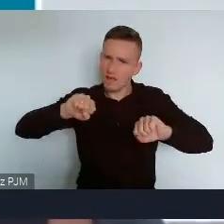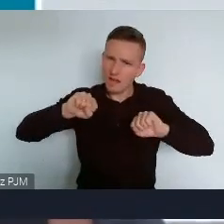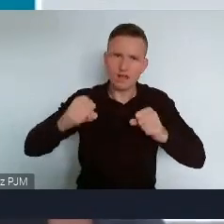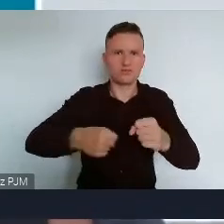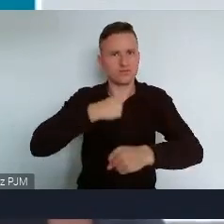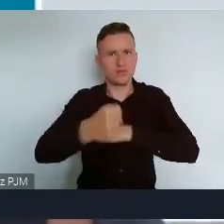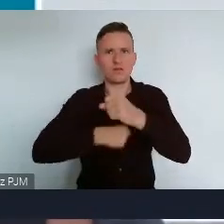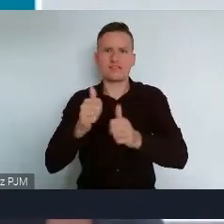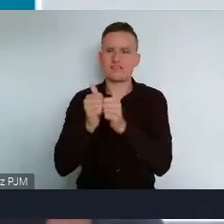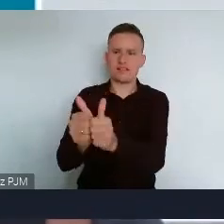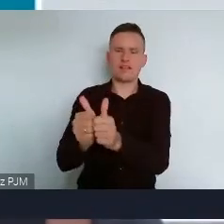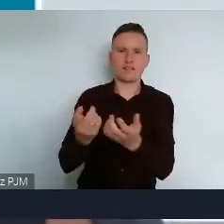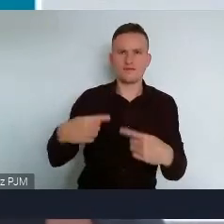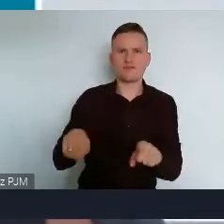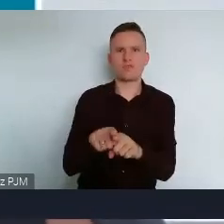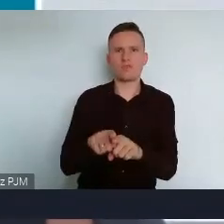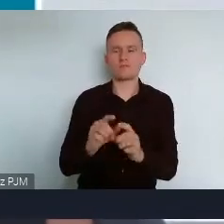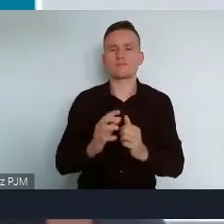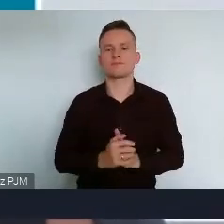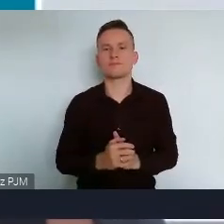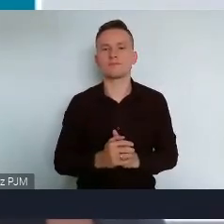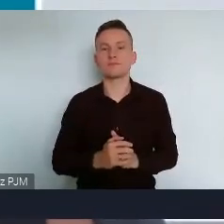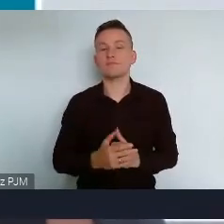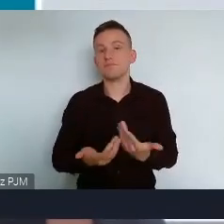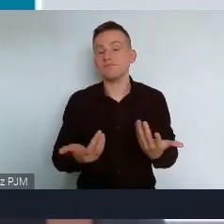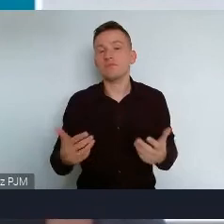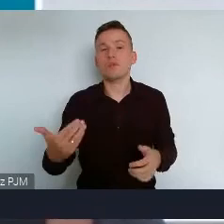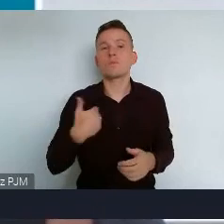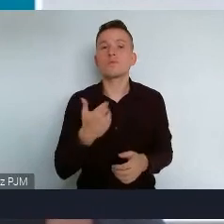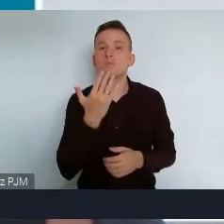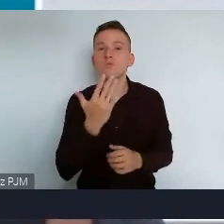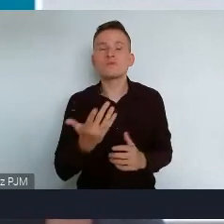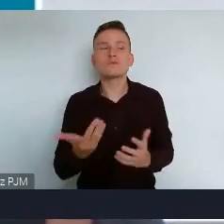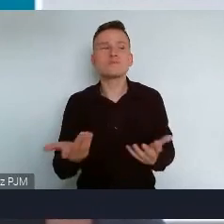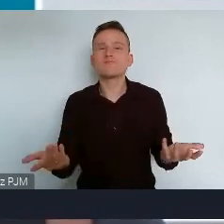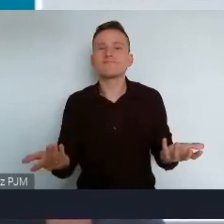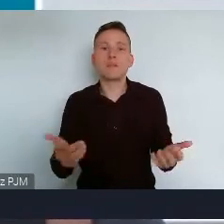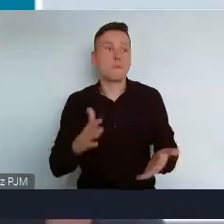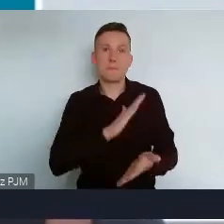Tak jak powiedziałam, bez poczucia współodpowiedzialności,